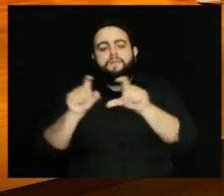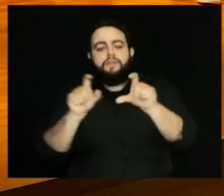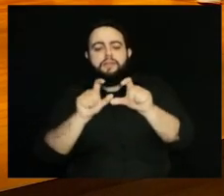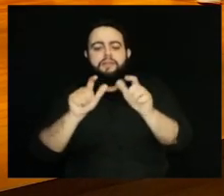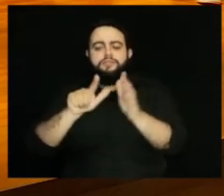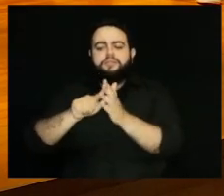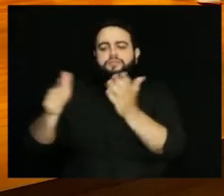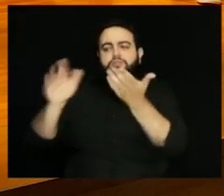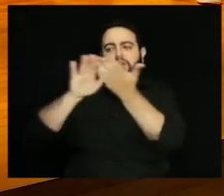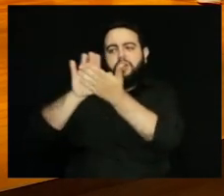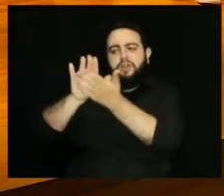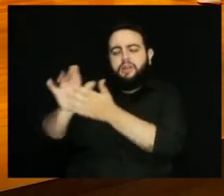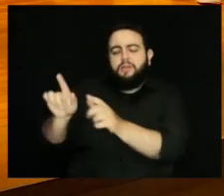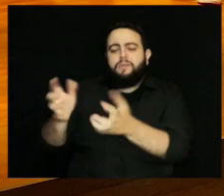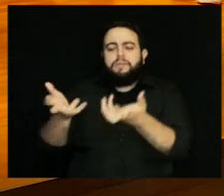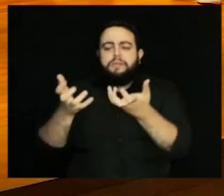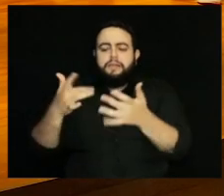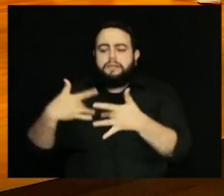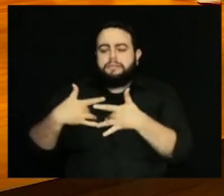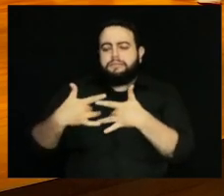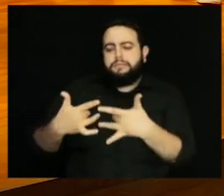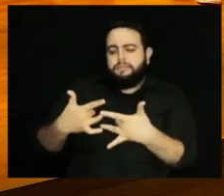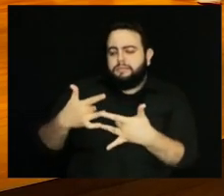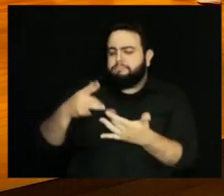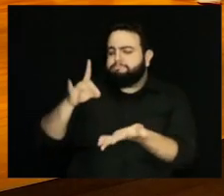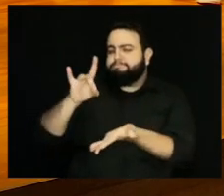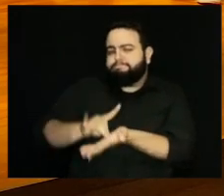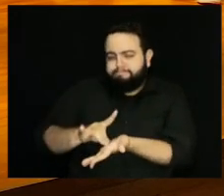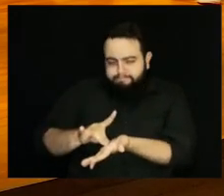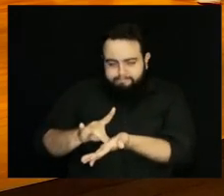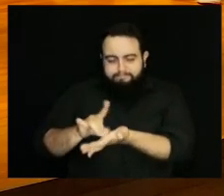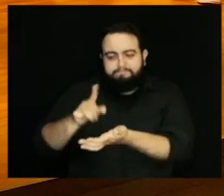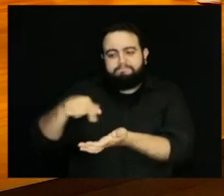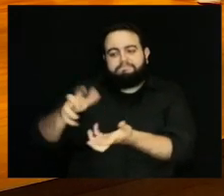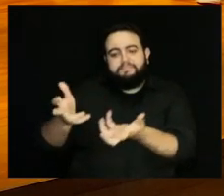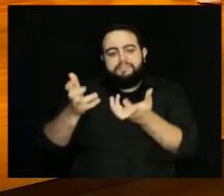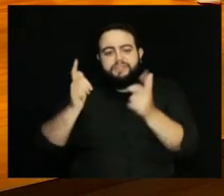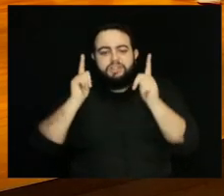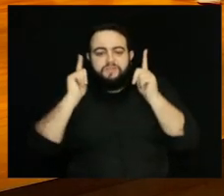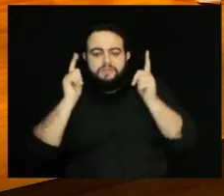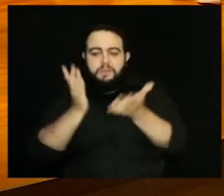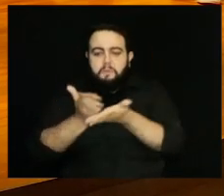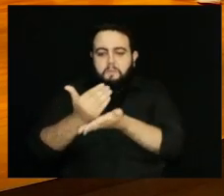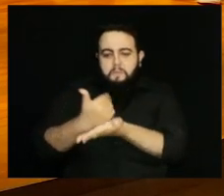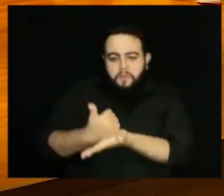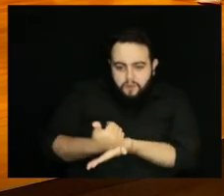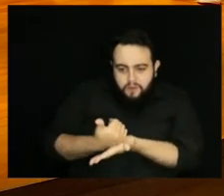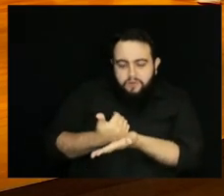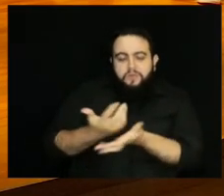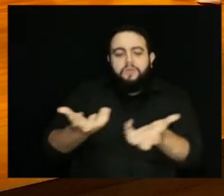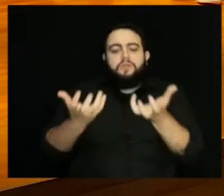eles querem parecer sinceros demais, eles querem diversão e bolo, eles querem te fazer de tolo eu